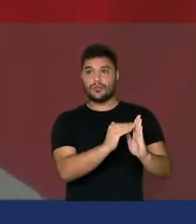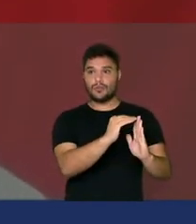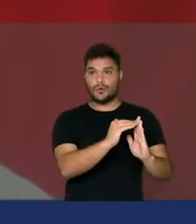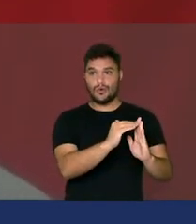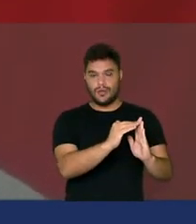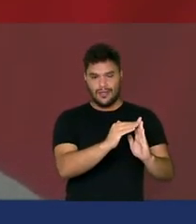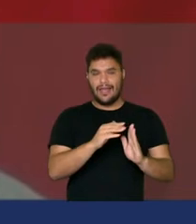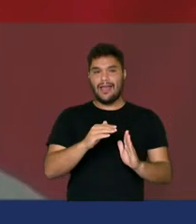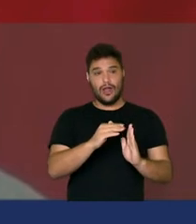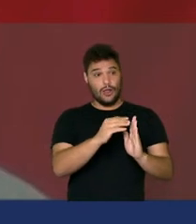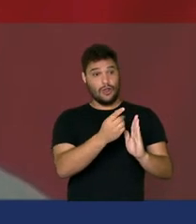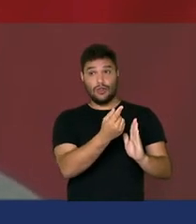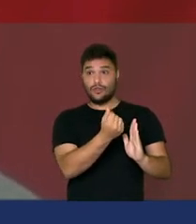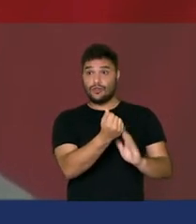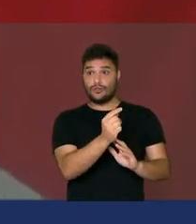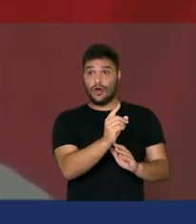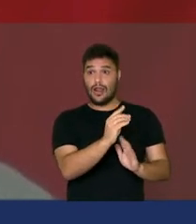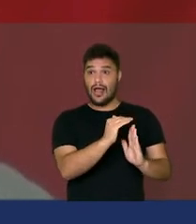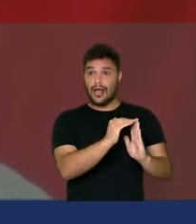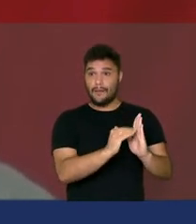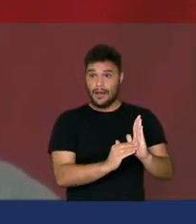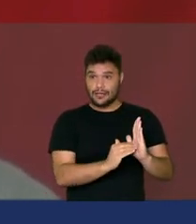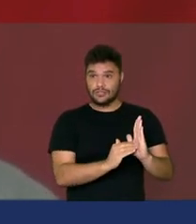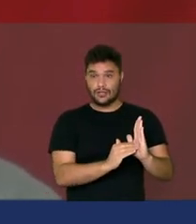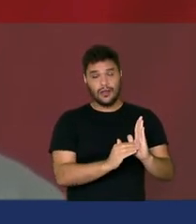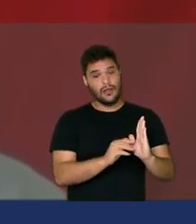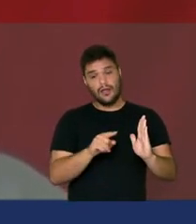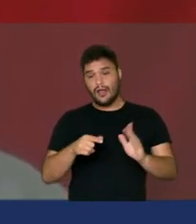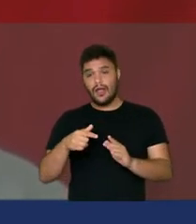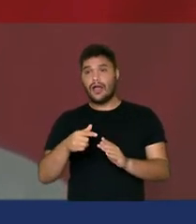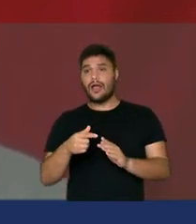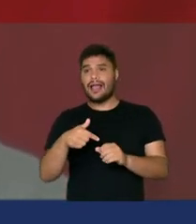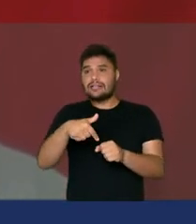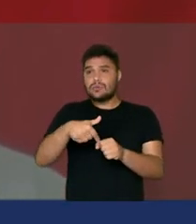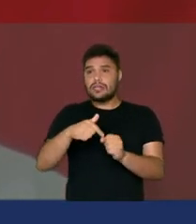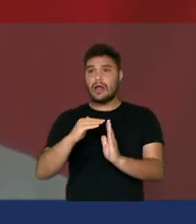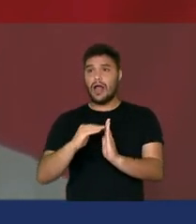DÓLAR E NÃO DIMINUI A GASOLINA QUANDO O DÓLAR DIMINUI A SUA COTAÇÃO. É ALGO, ASSIM, QUE NÃO É